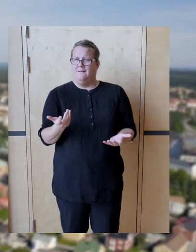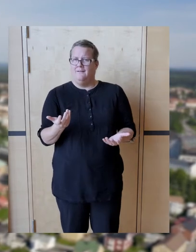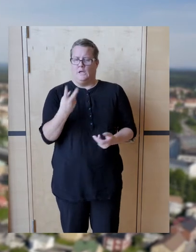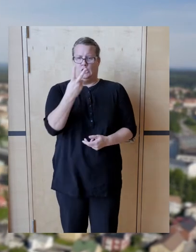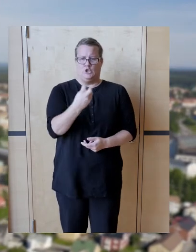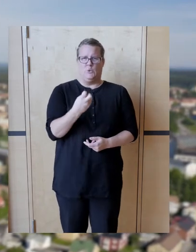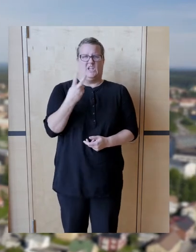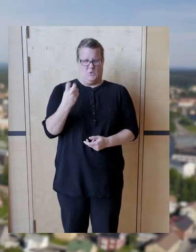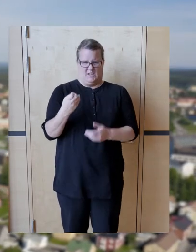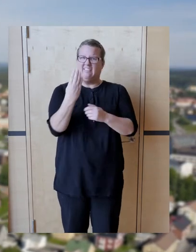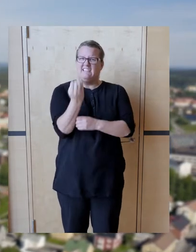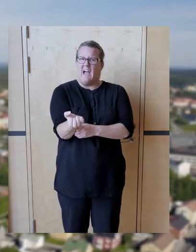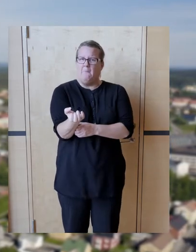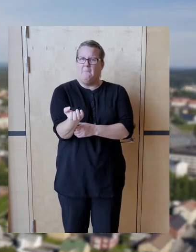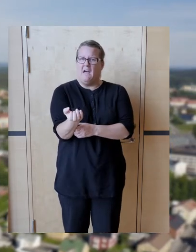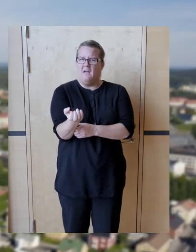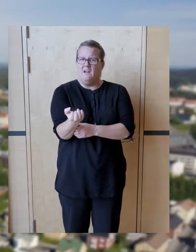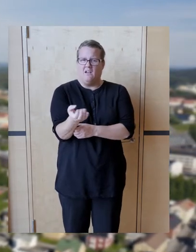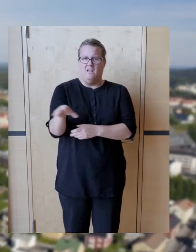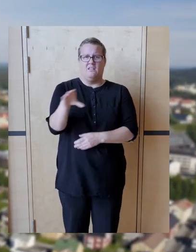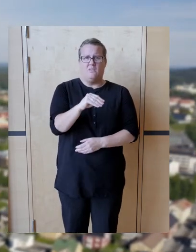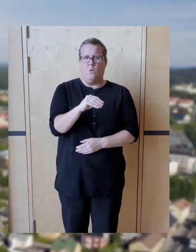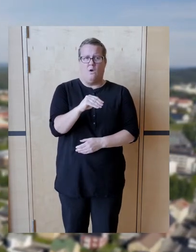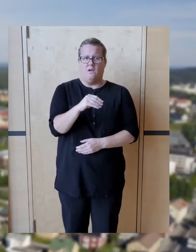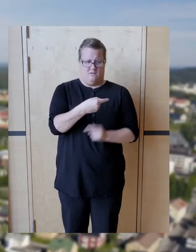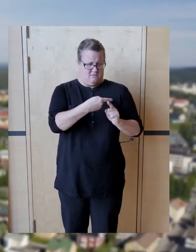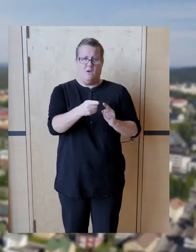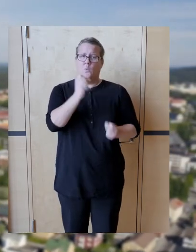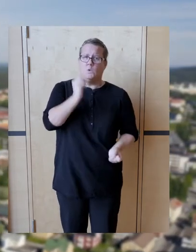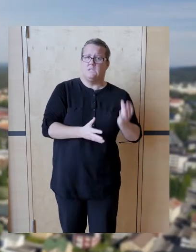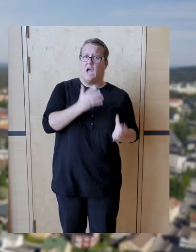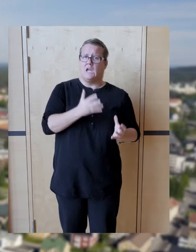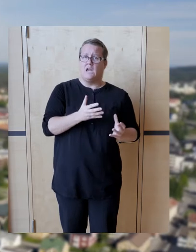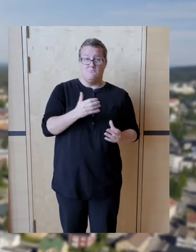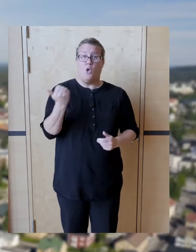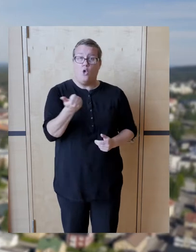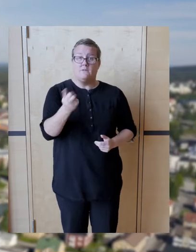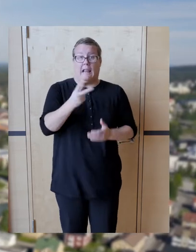December Osäker om det skulle behövas i framtiden eller inte